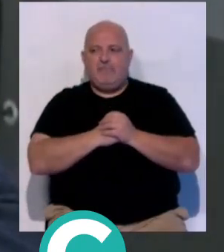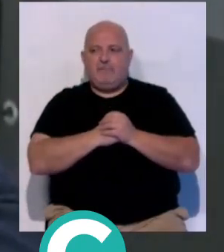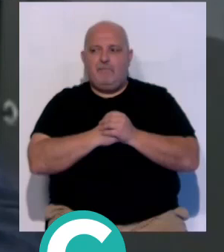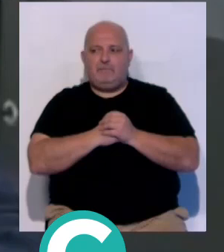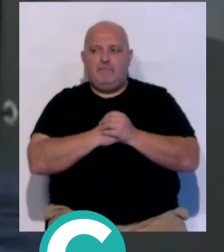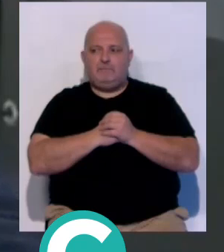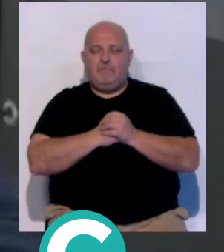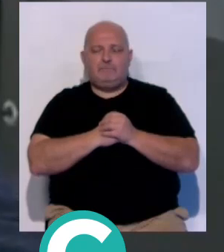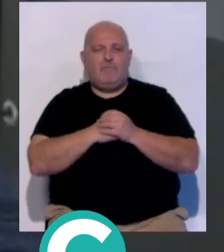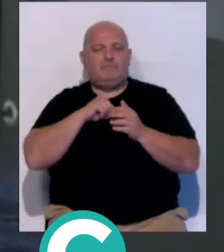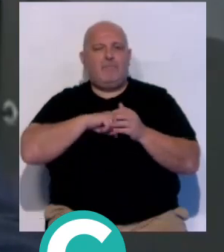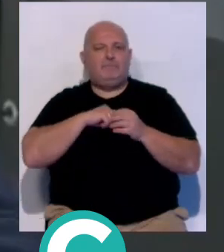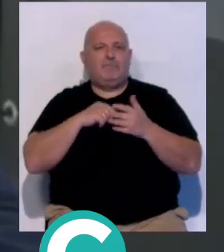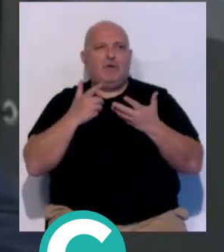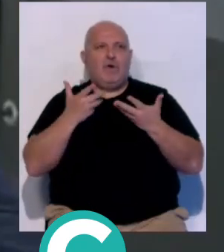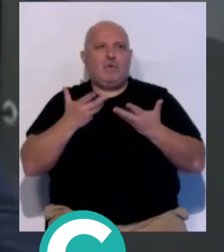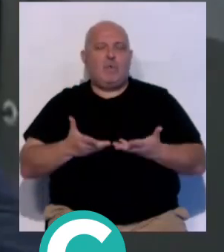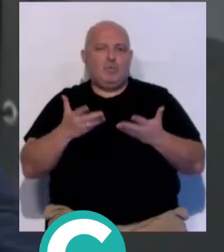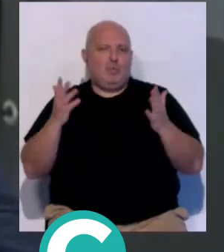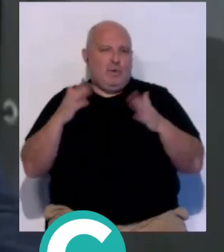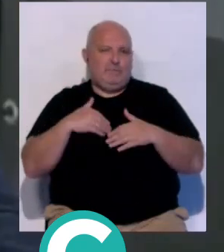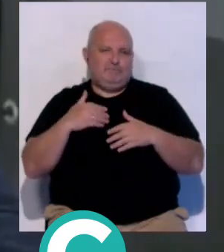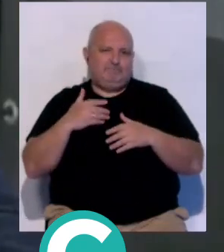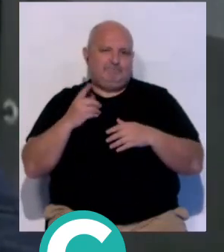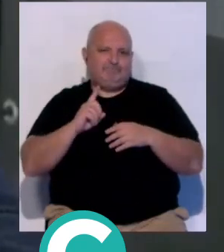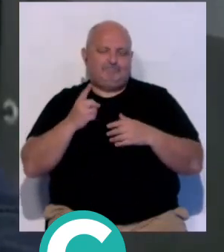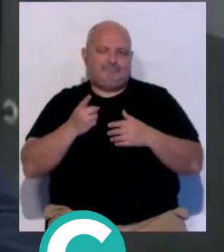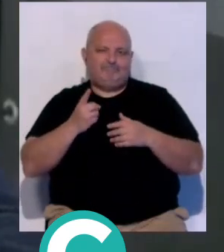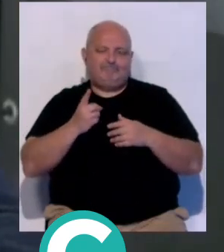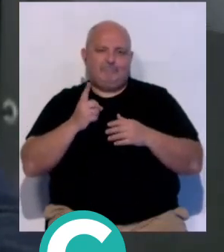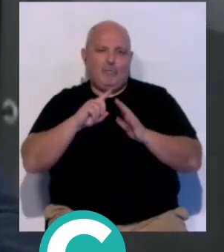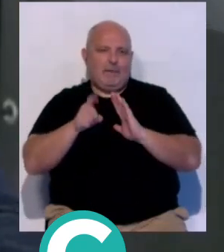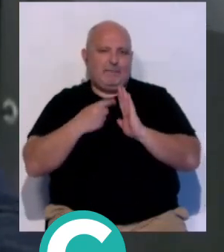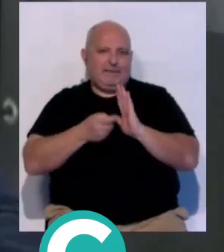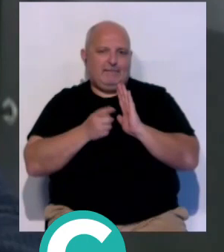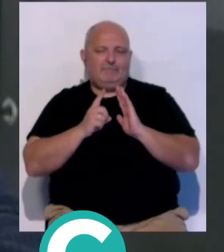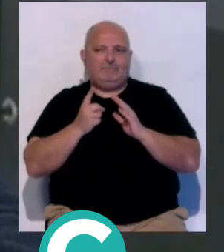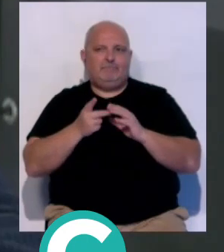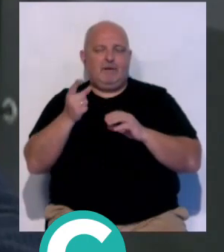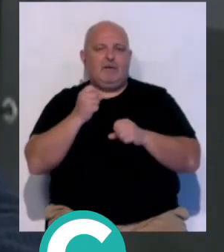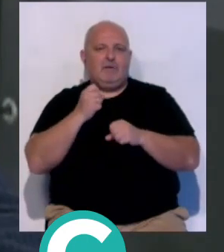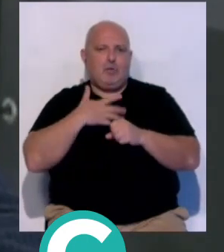no te encontraba a gusto no del todo no entonces bueno salí al campo hacía mi trabajo la gente